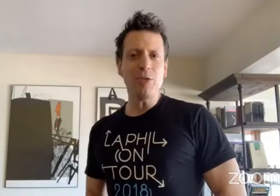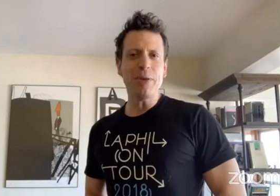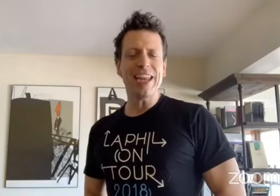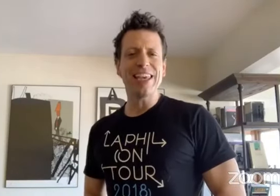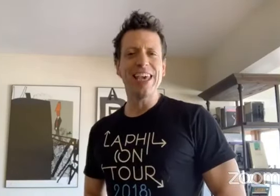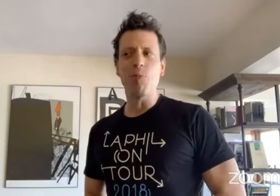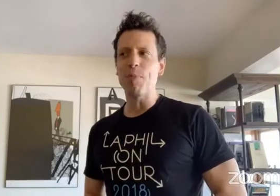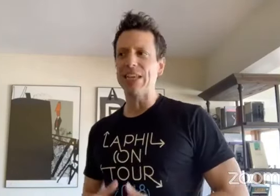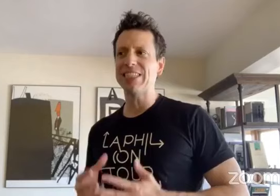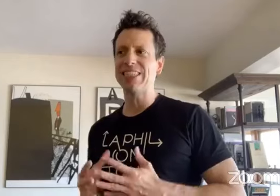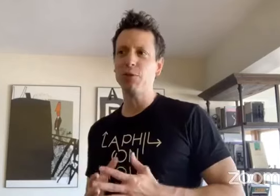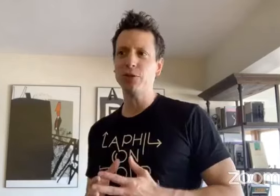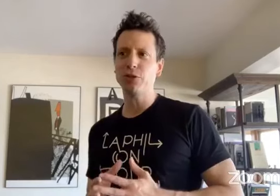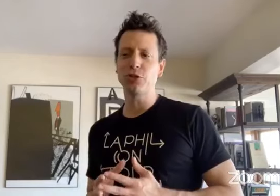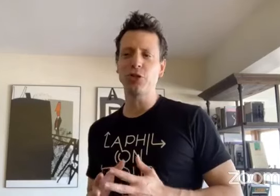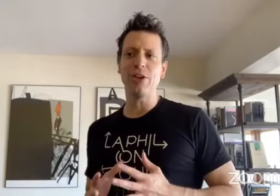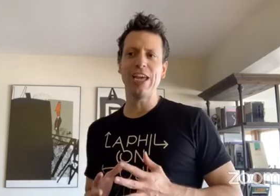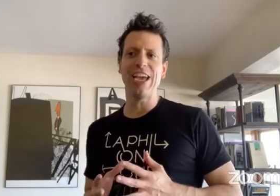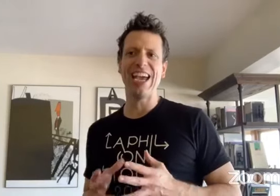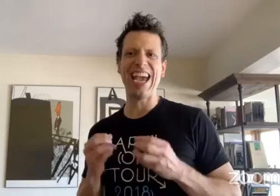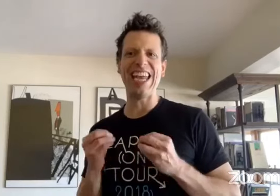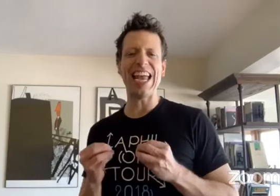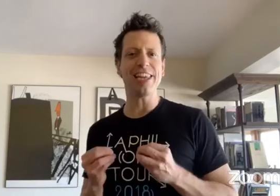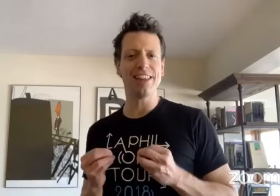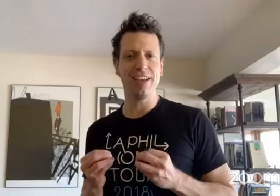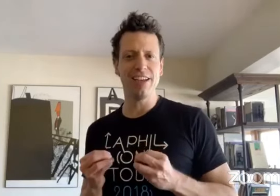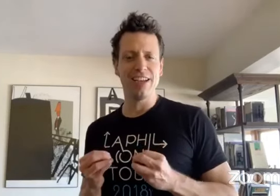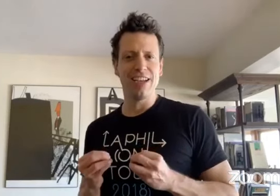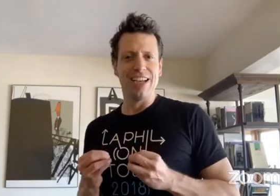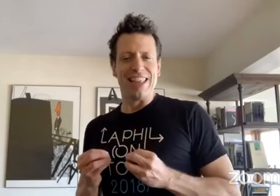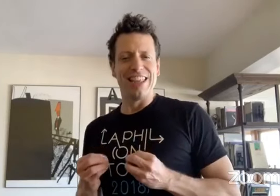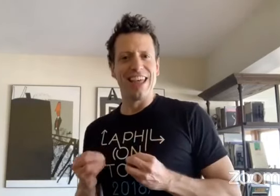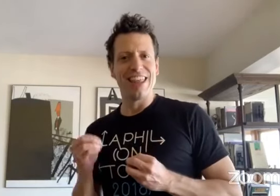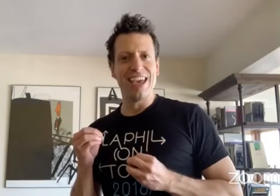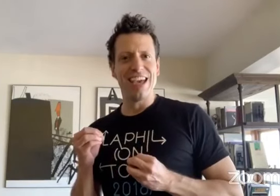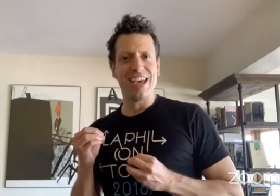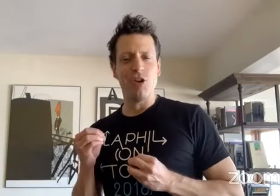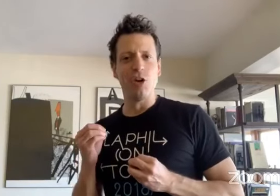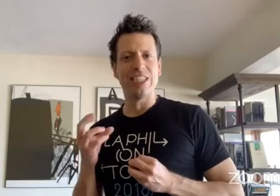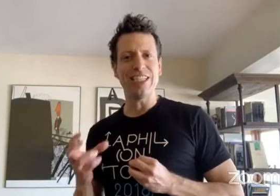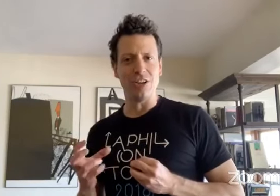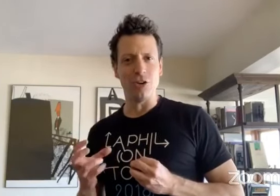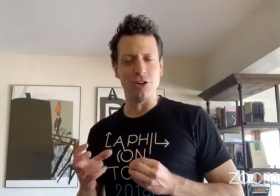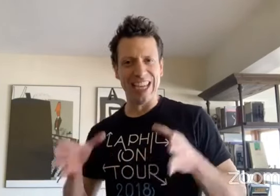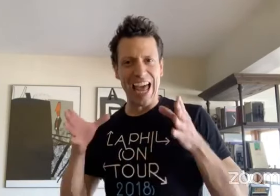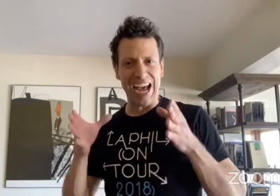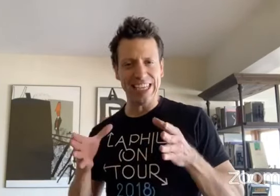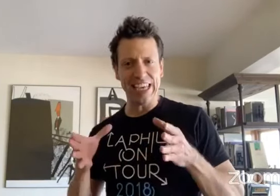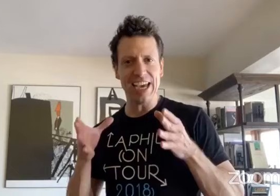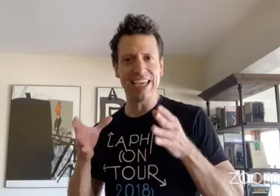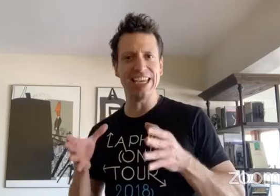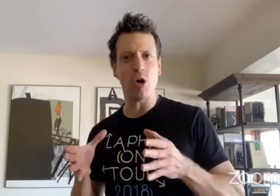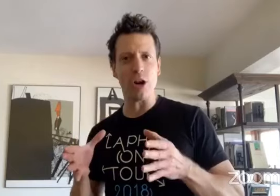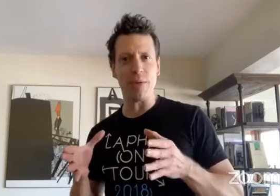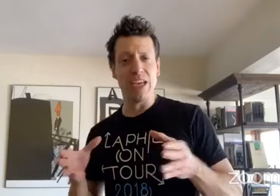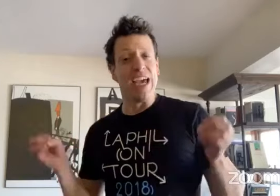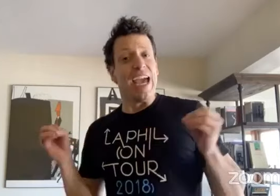invitar a que conversemos sobre el arte desde lo escénico del aquí y el ahora en